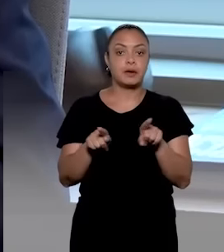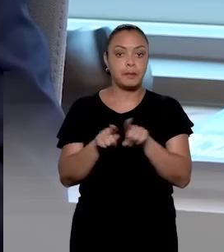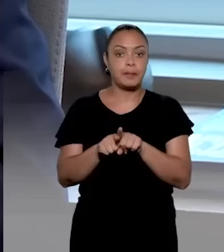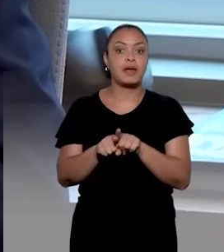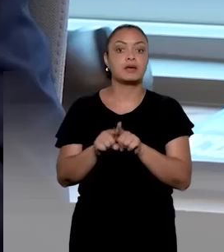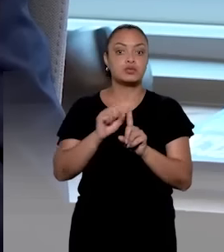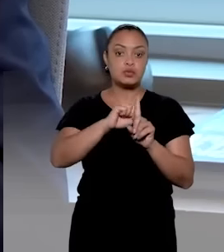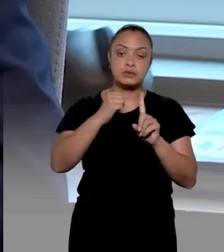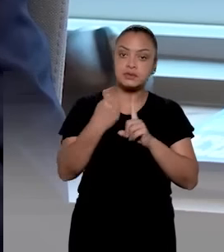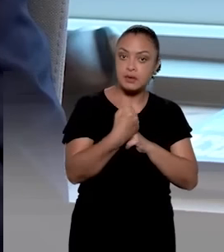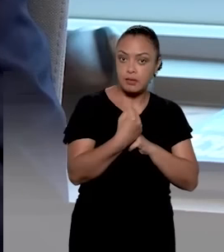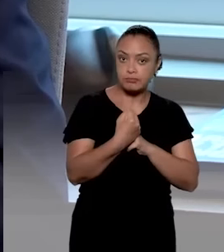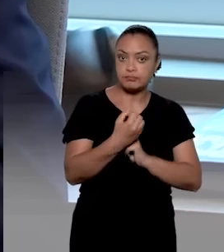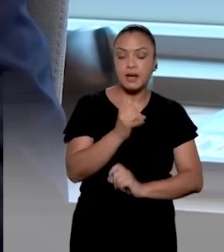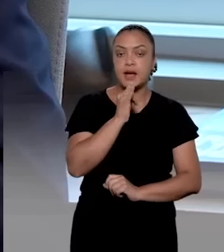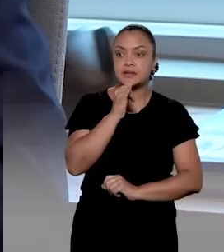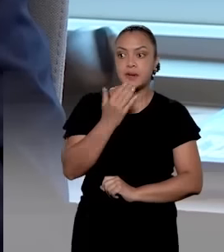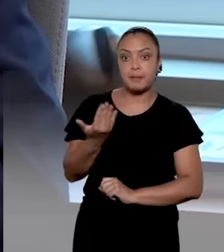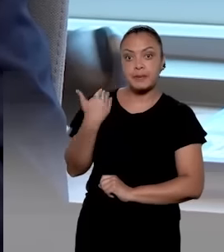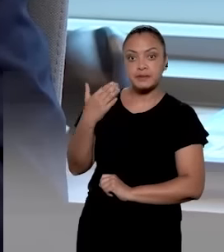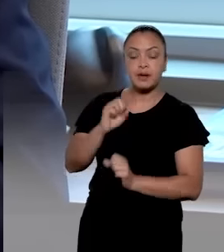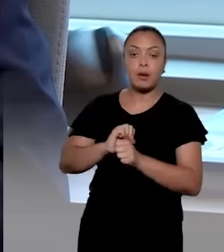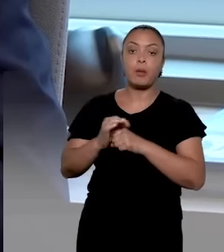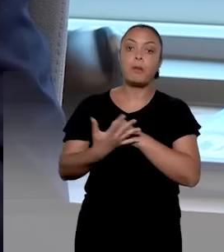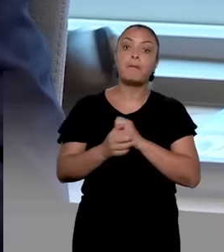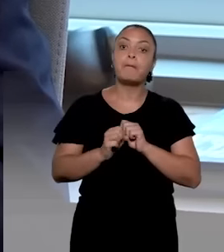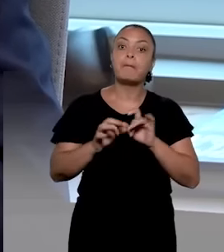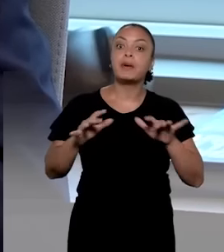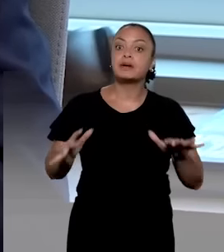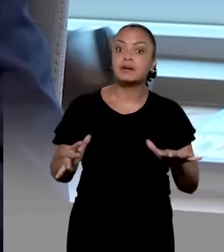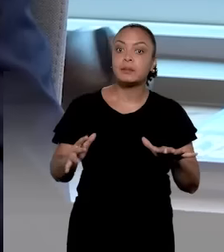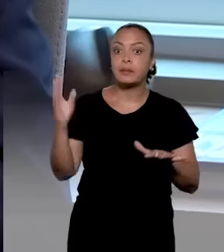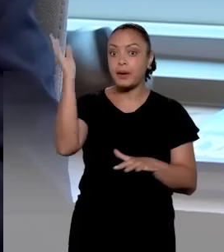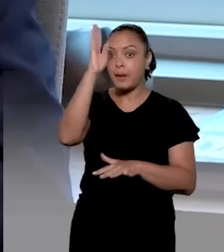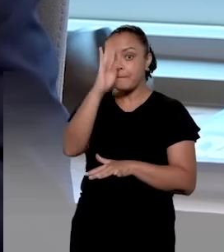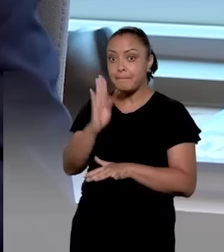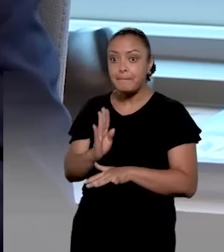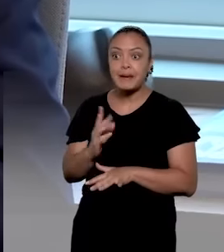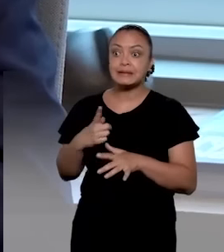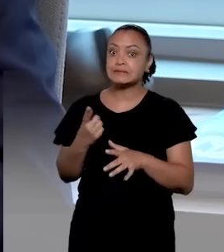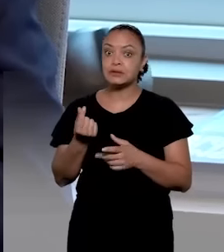Quando a pandemia explodiu, por exemplo, os países que não eram autossuficientes correram ao mercado